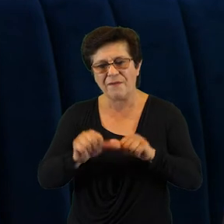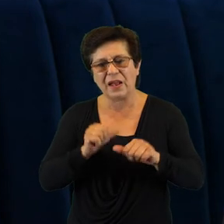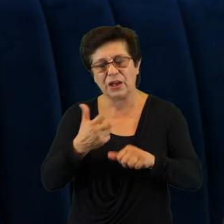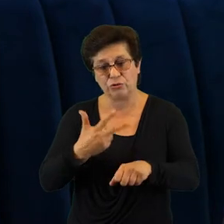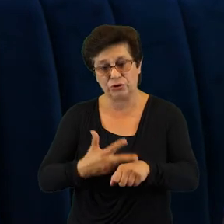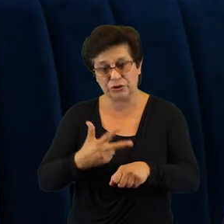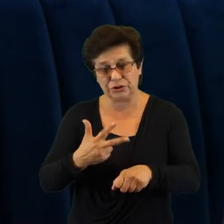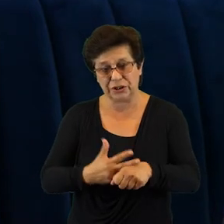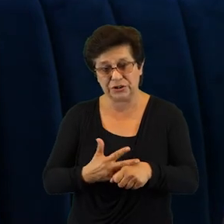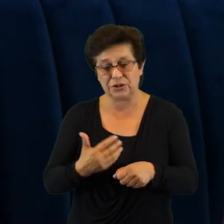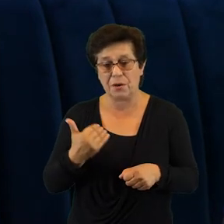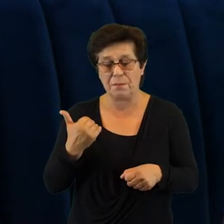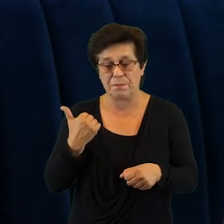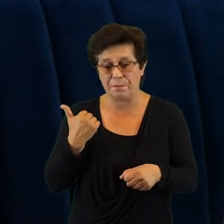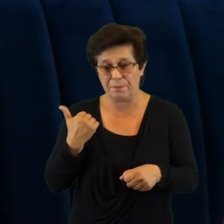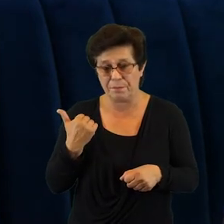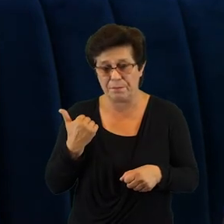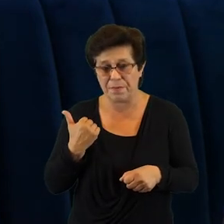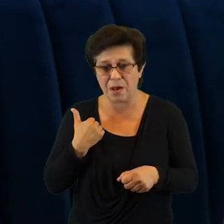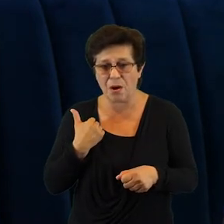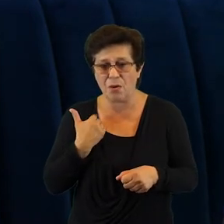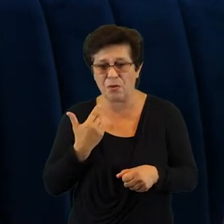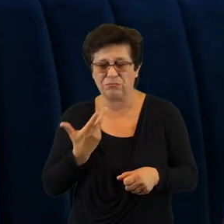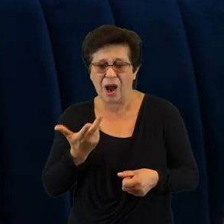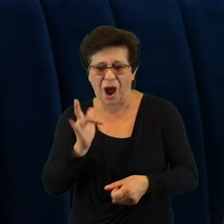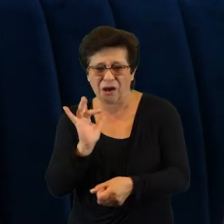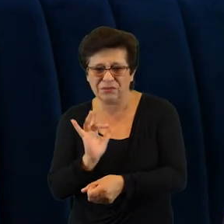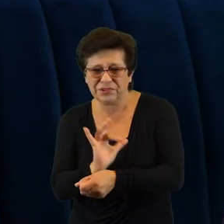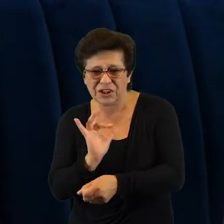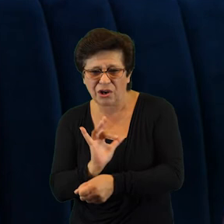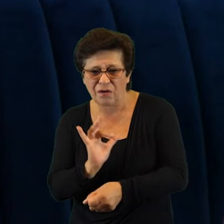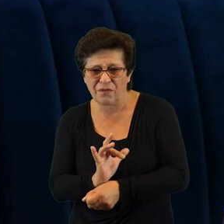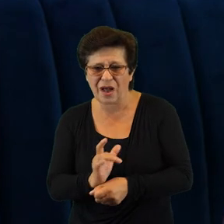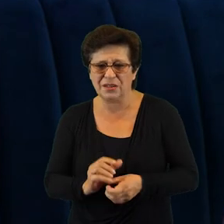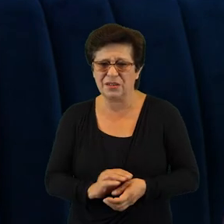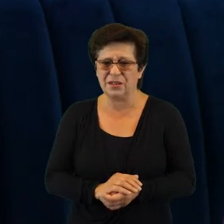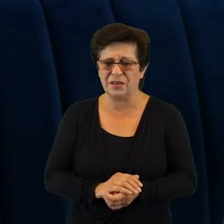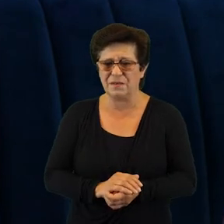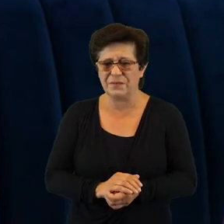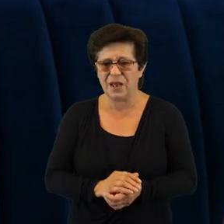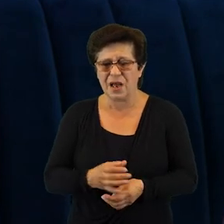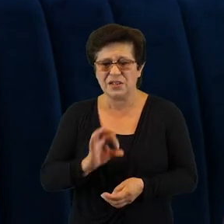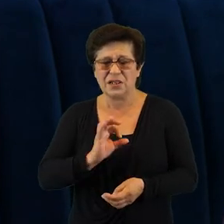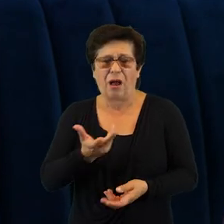był bardzo dotkliwie atakowany w związku ze swoim pochodzeniem.